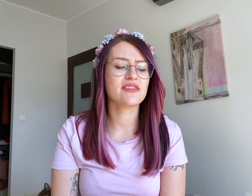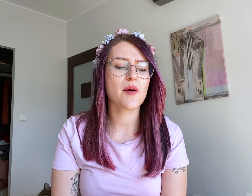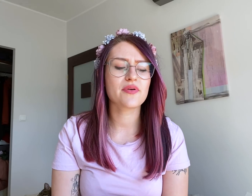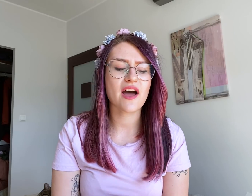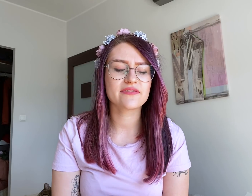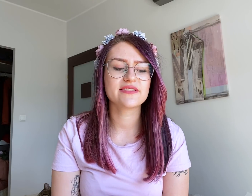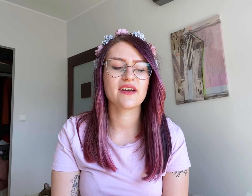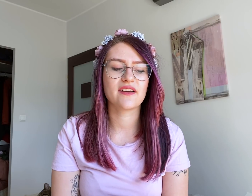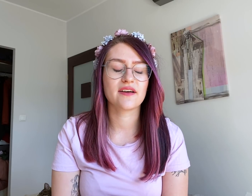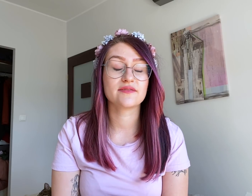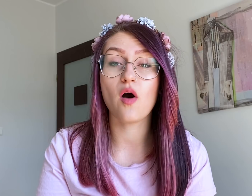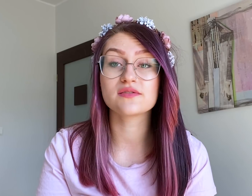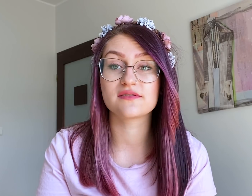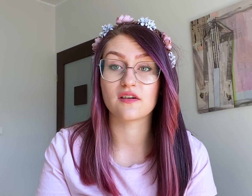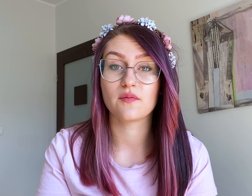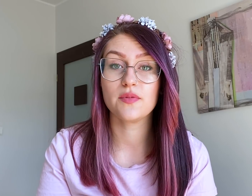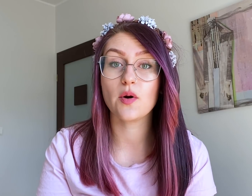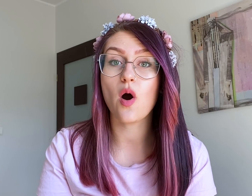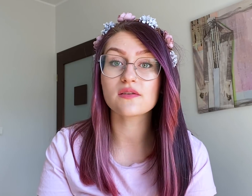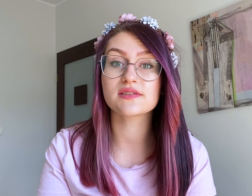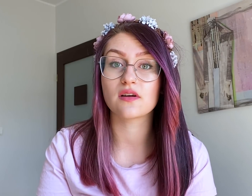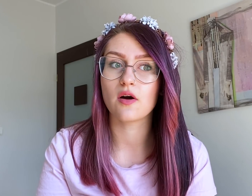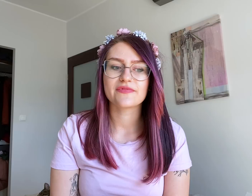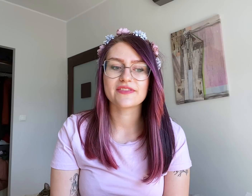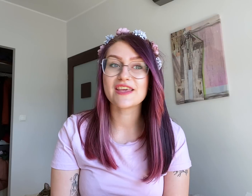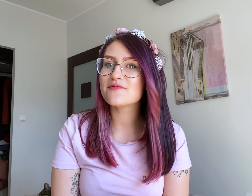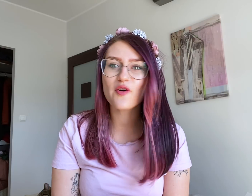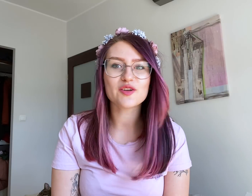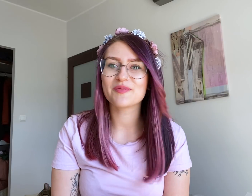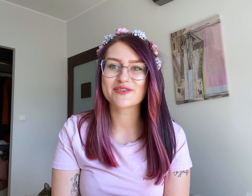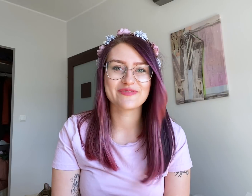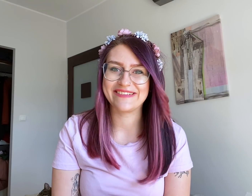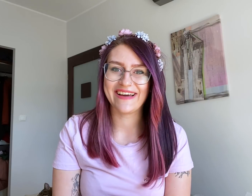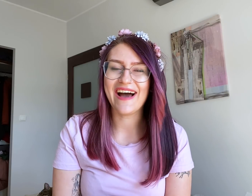Naprawdę ostro, było ostro. Nie było odpoczywania,